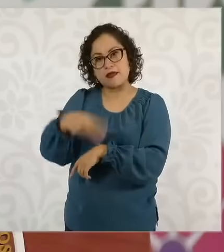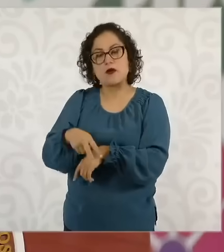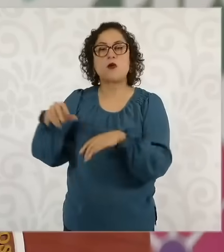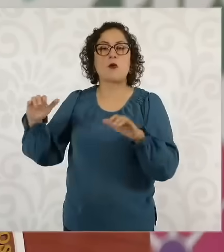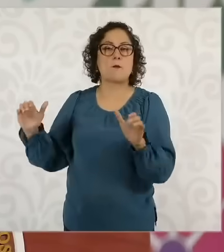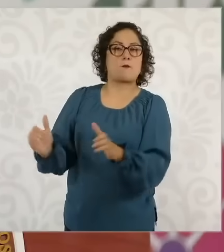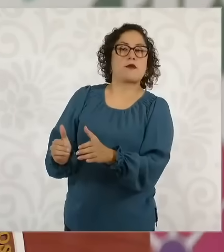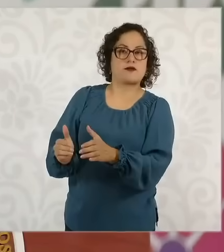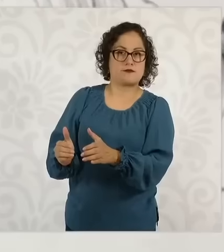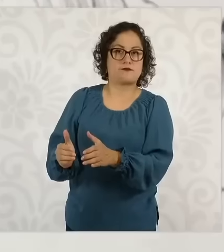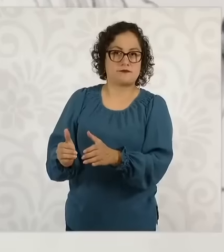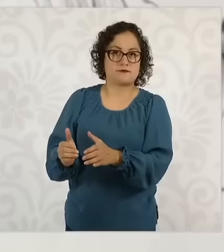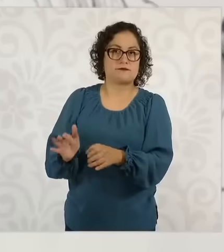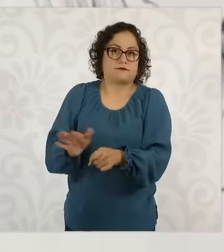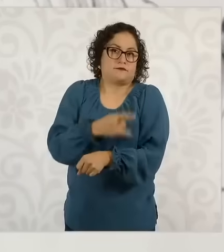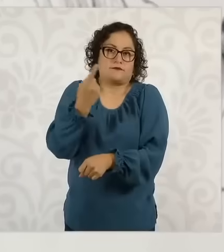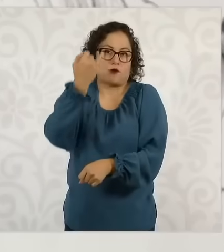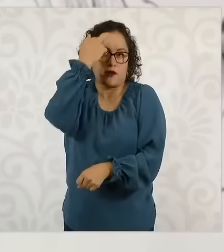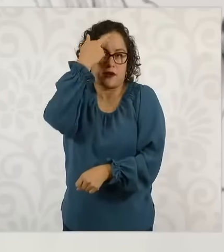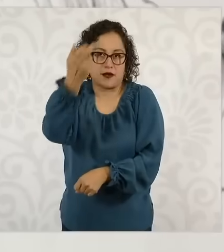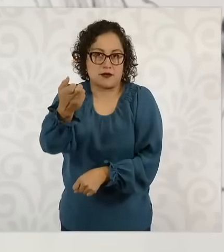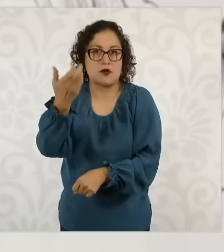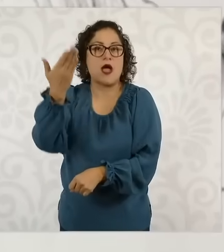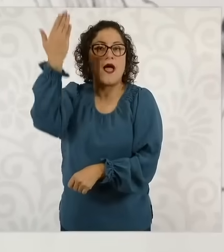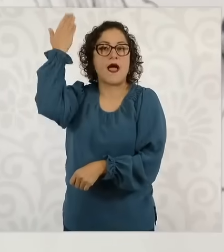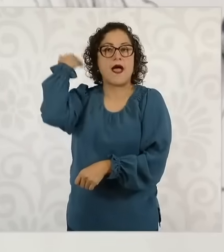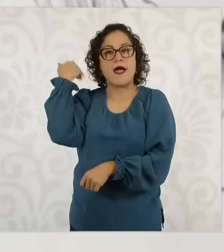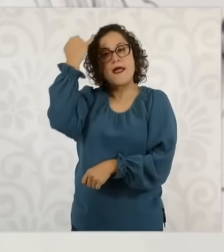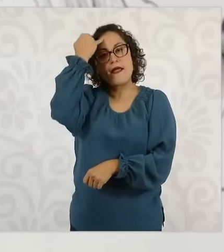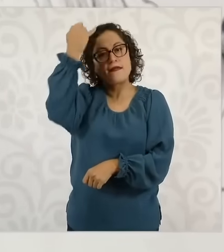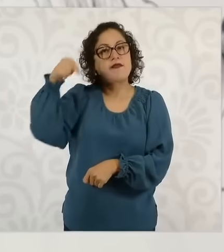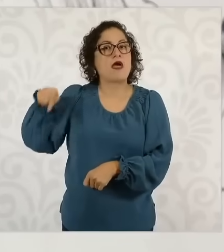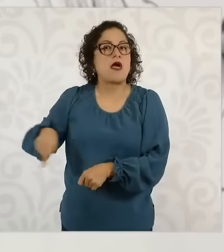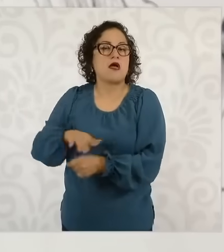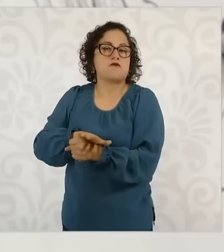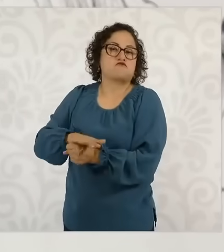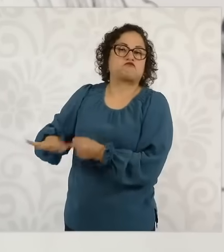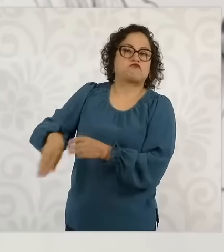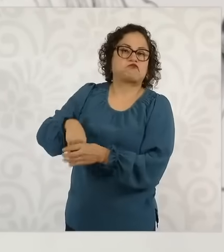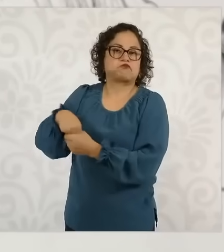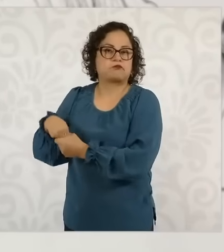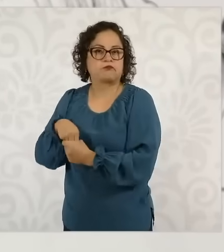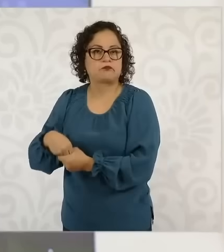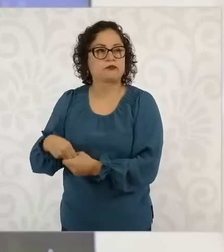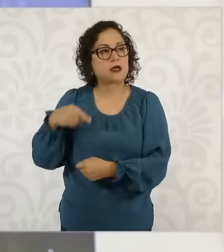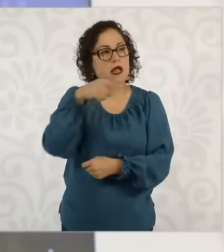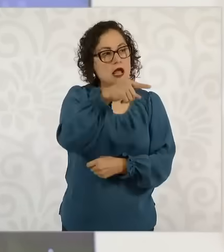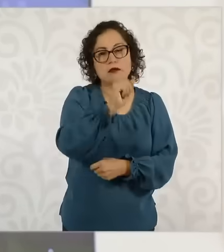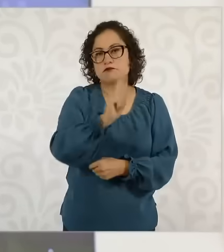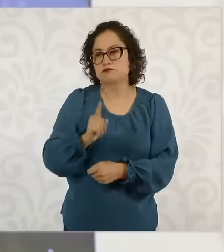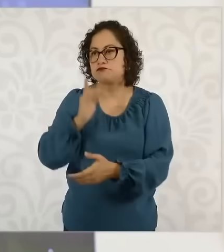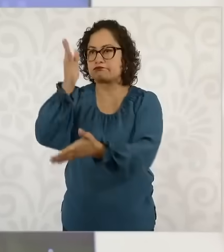aeropuerto que disminuya la saturación del de la ciudad para que se fuera al de Santa Lucía. eh hoy